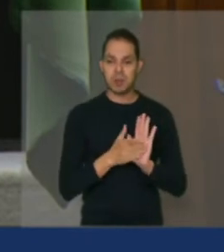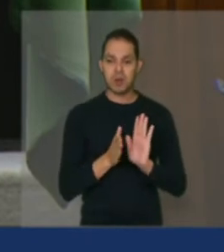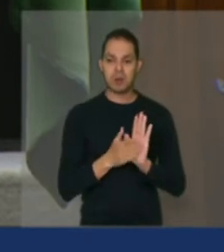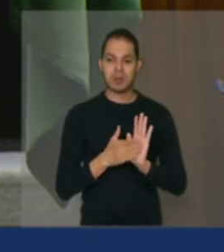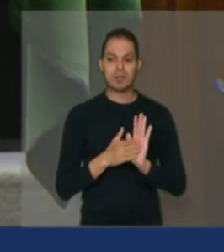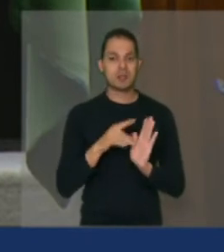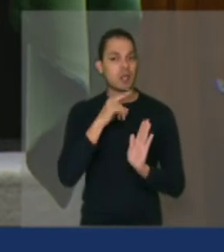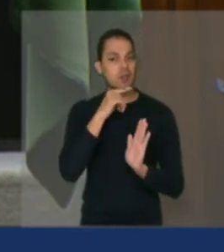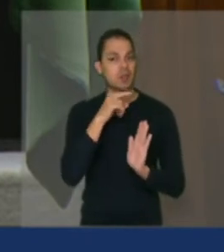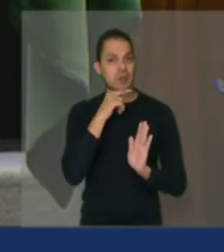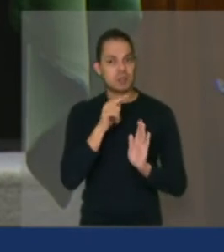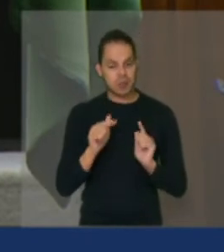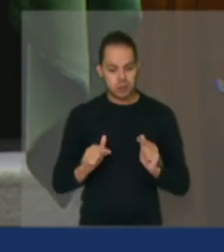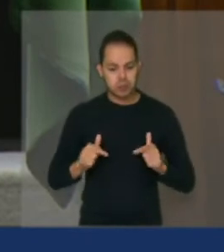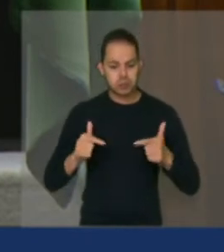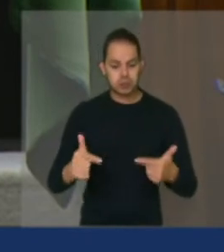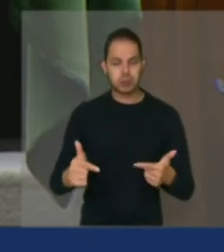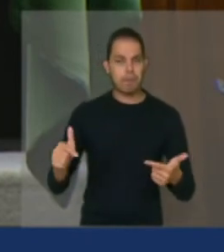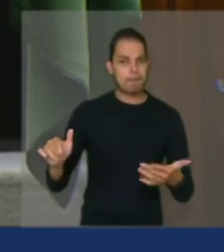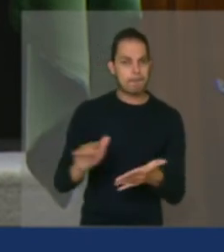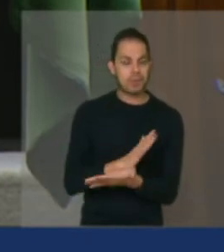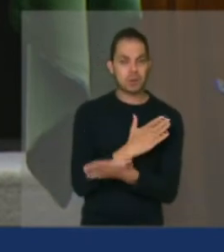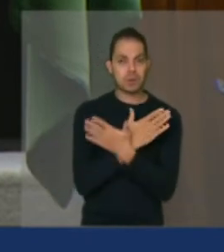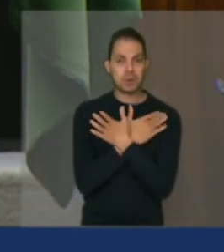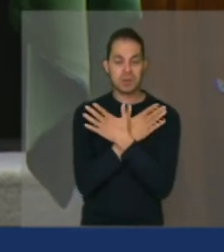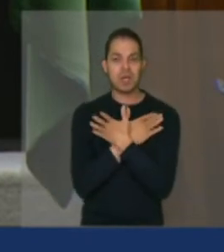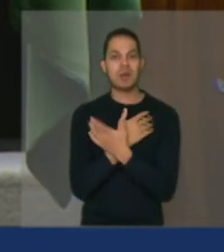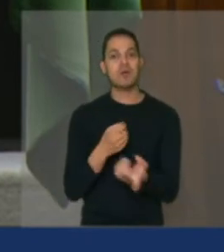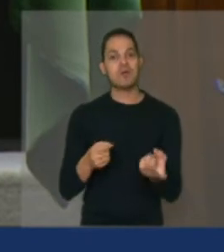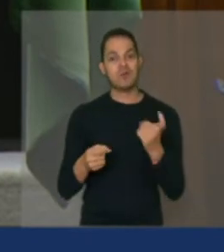A INFLAÇÃO EM NOSSO PAÍS, UM GOVERNO QUE NÃO ESTÁ